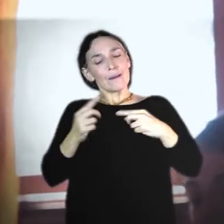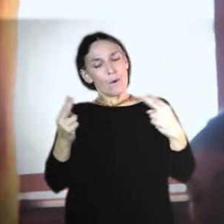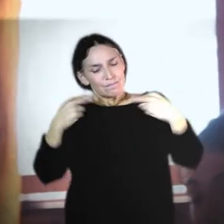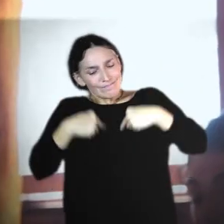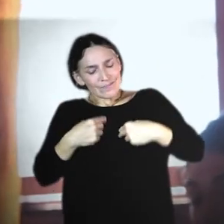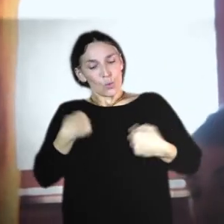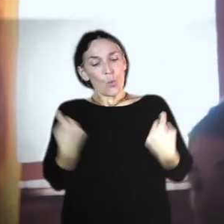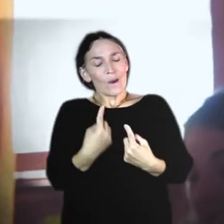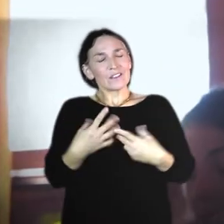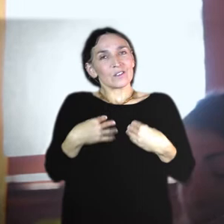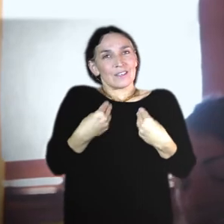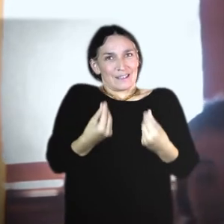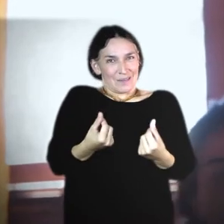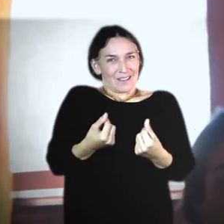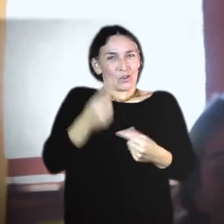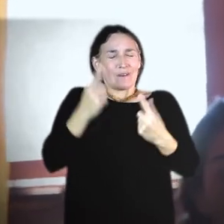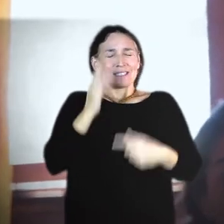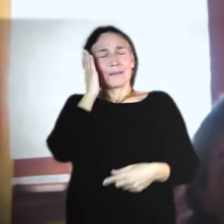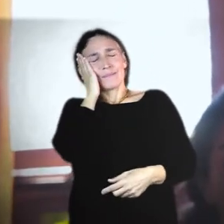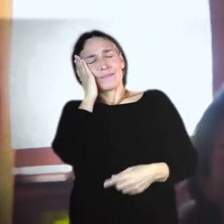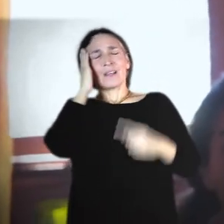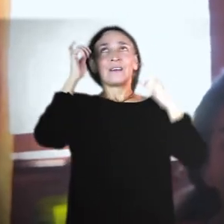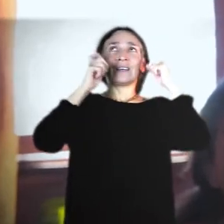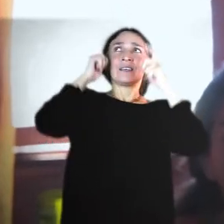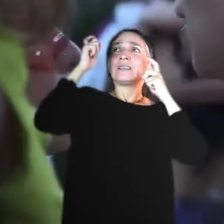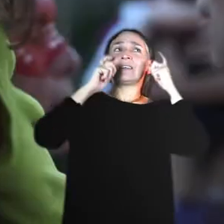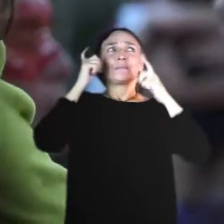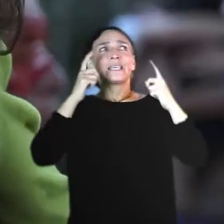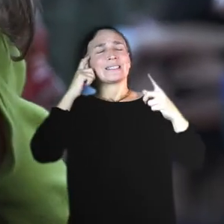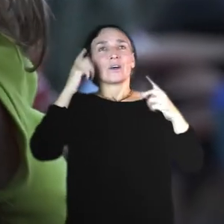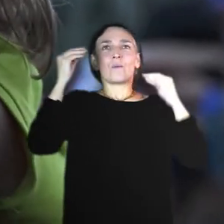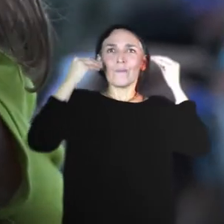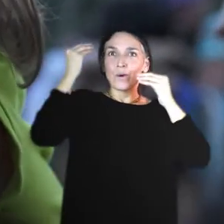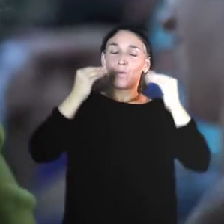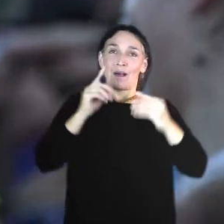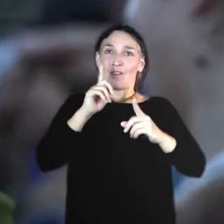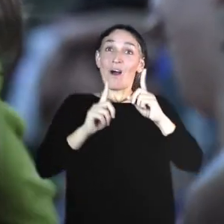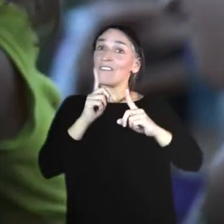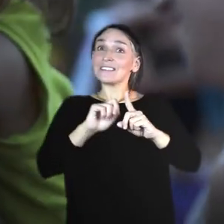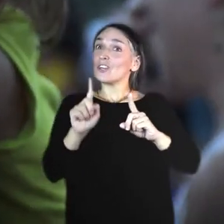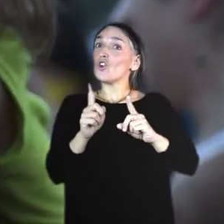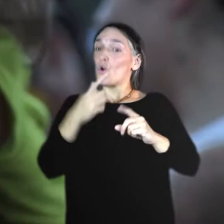Porque si nosotras mismas no dormimos y nos quedamos pensando... si eso nos pasa a nosotras, que no estamos en ese lugar...